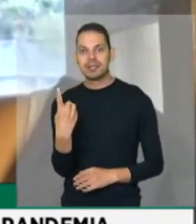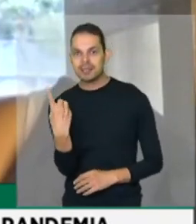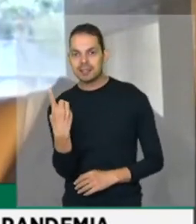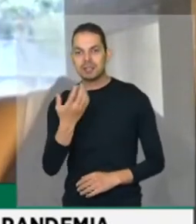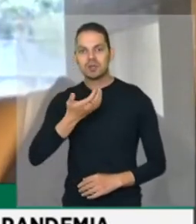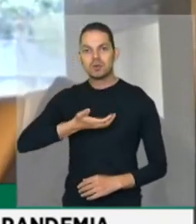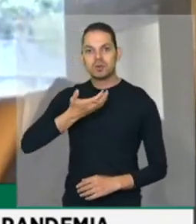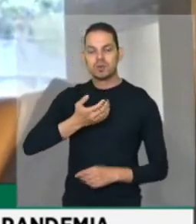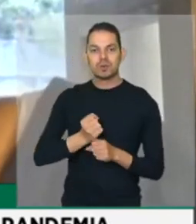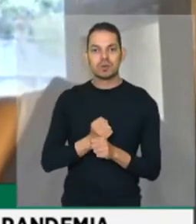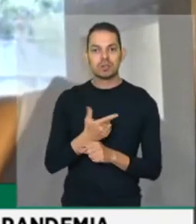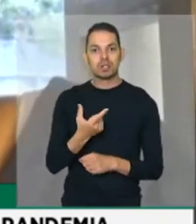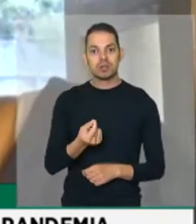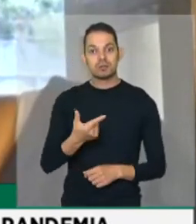DEZEMBRO DE 2021 É ... PARA... PARA AS EMPRESAS DE